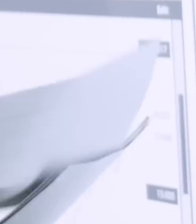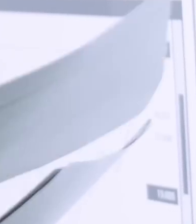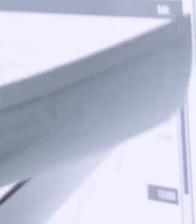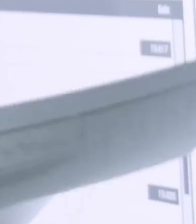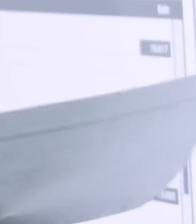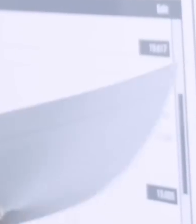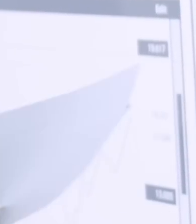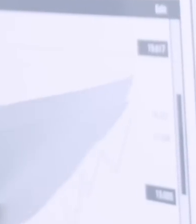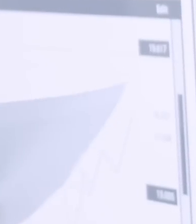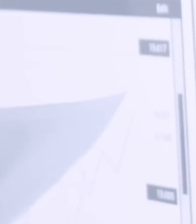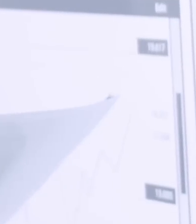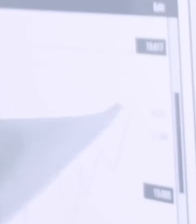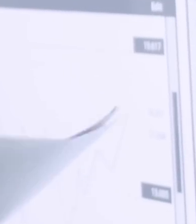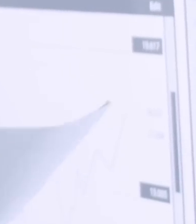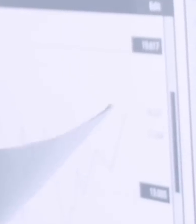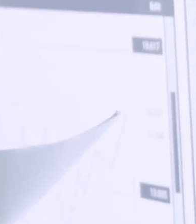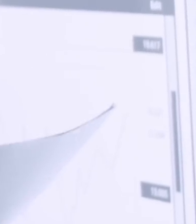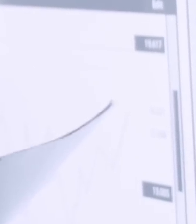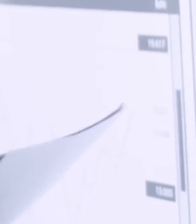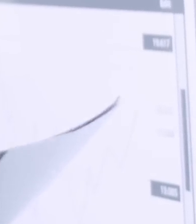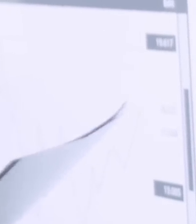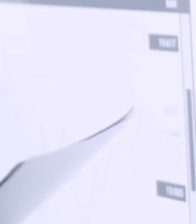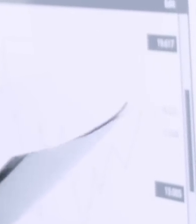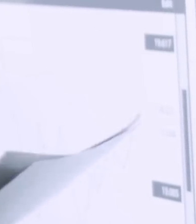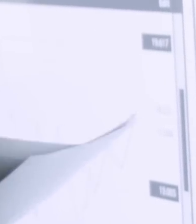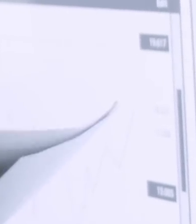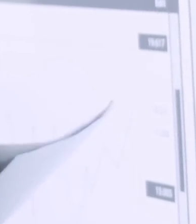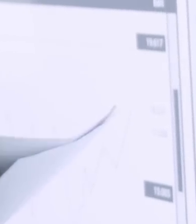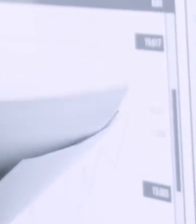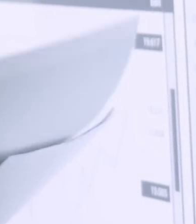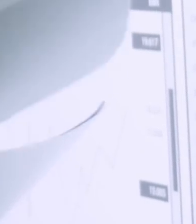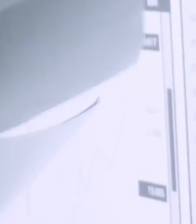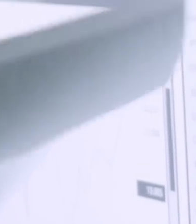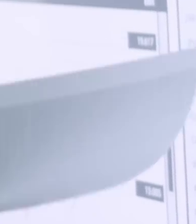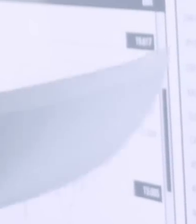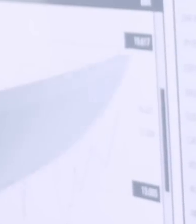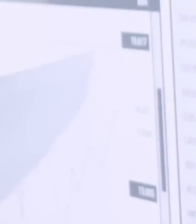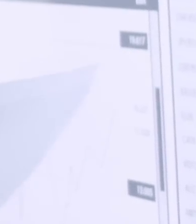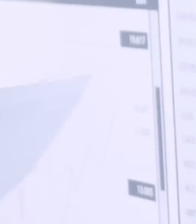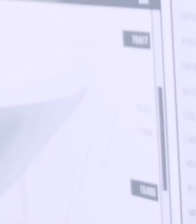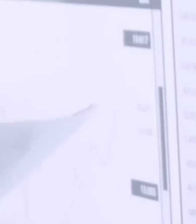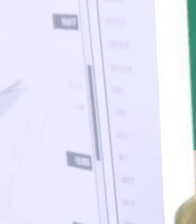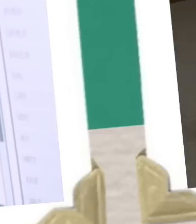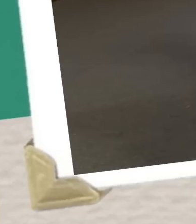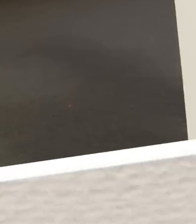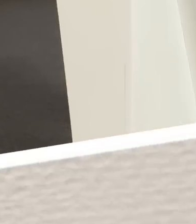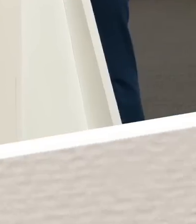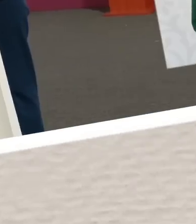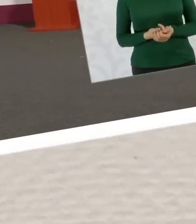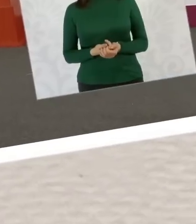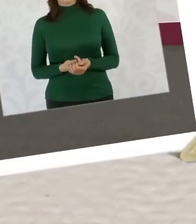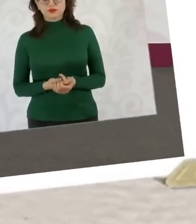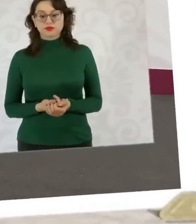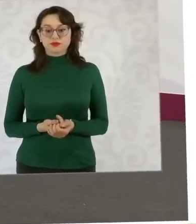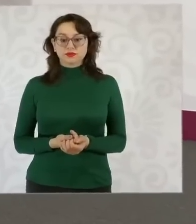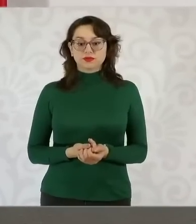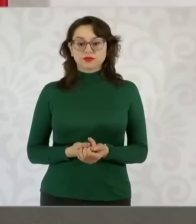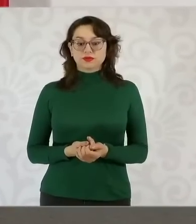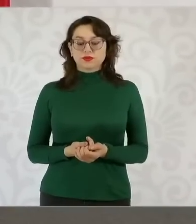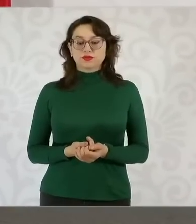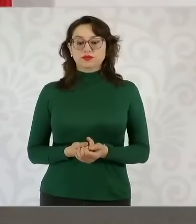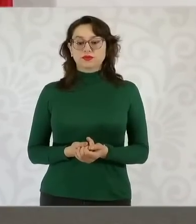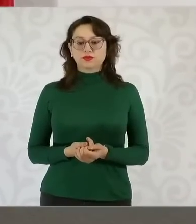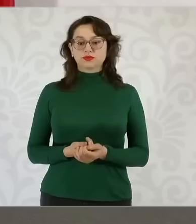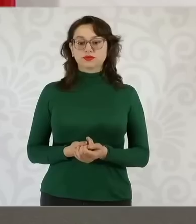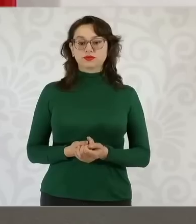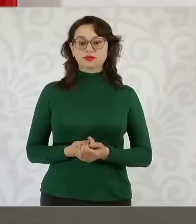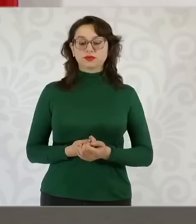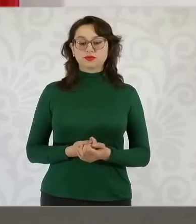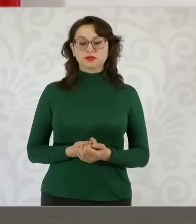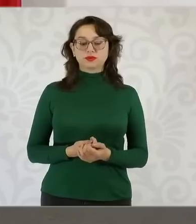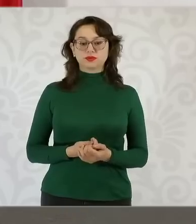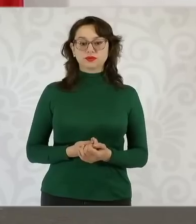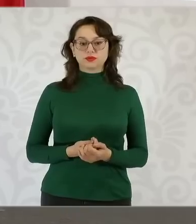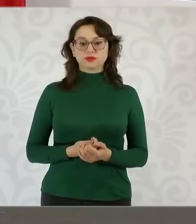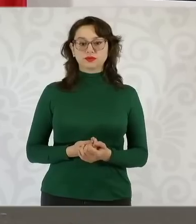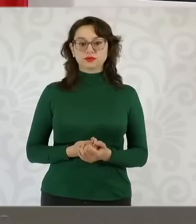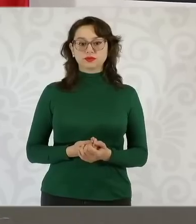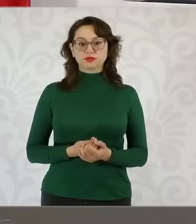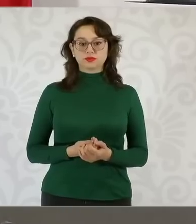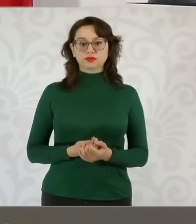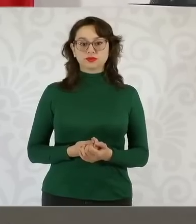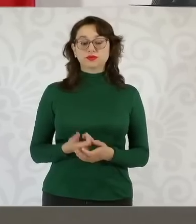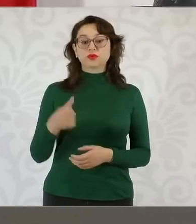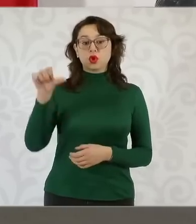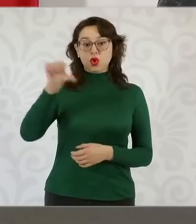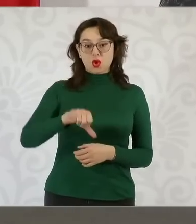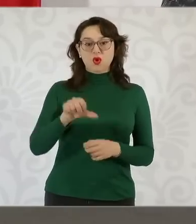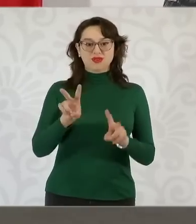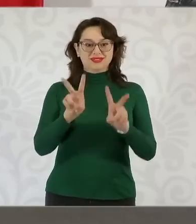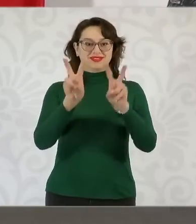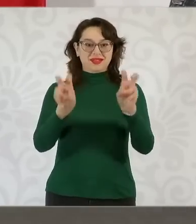Unidos bueno el día de hoy es vamos a hacer ahora jueves de inversión de las